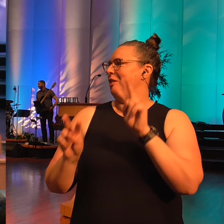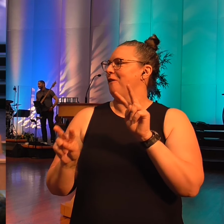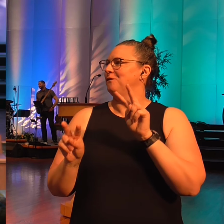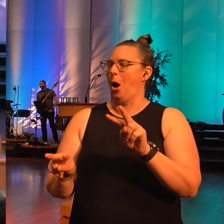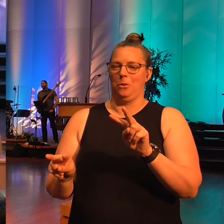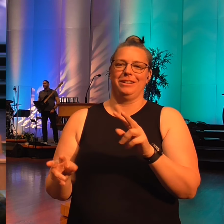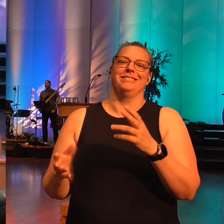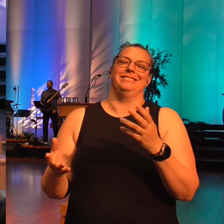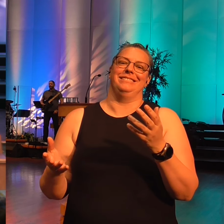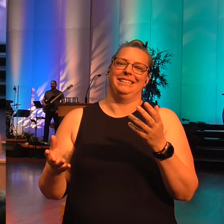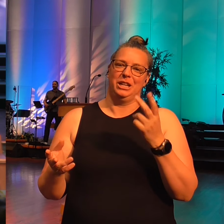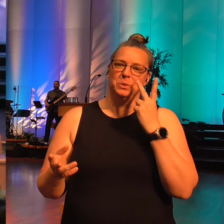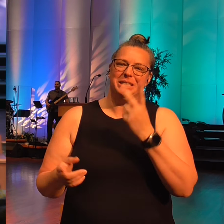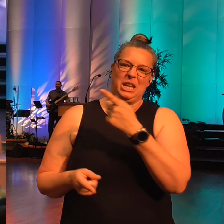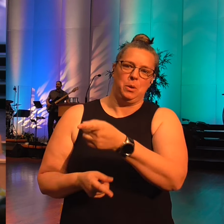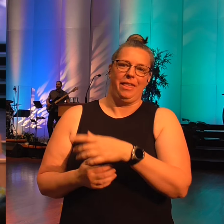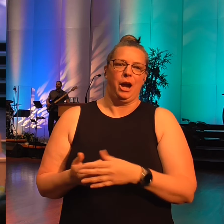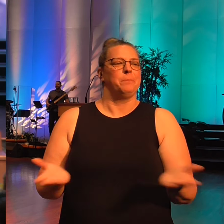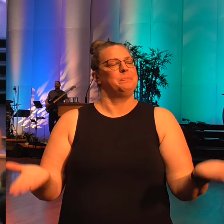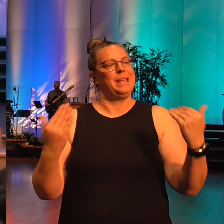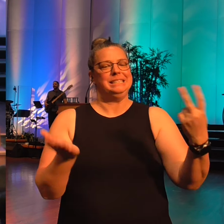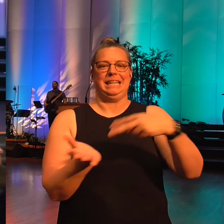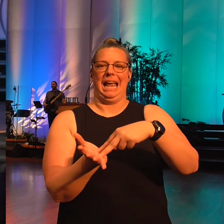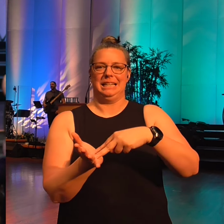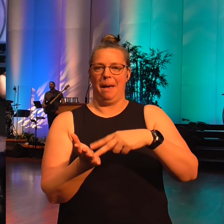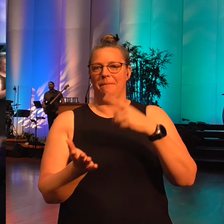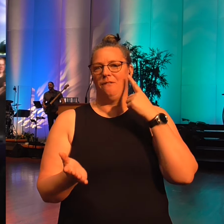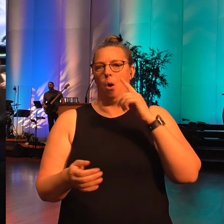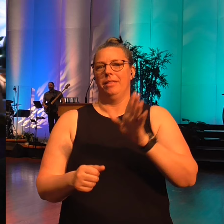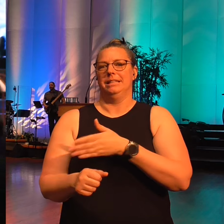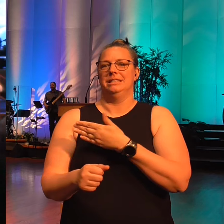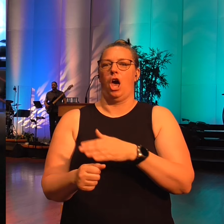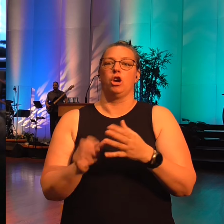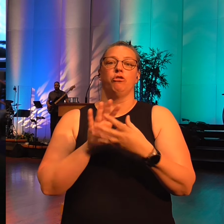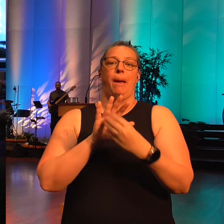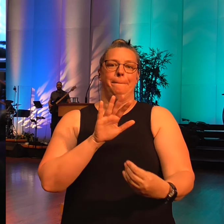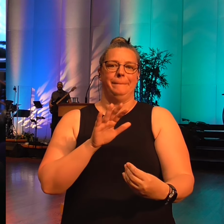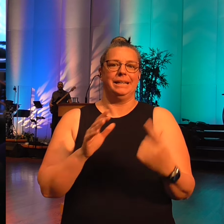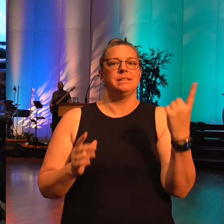allí Por favor, ponte de pie ahora para la bendición y la canción de paz Por favor, repite después de mí Algo